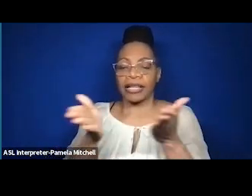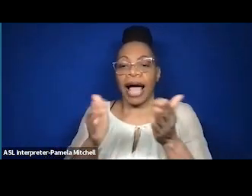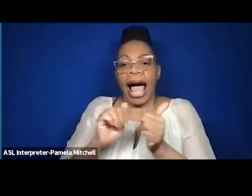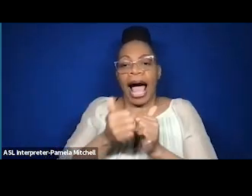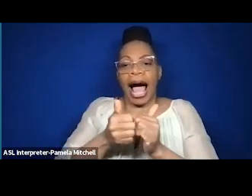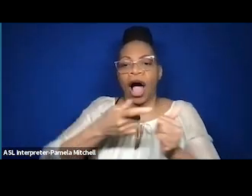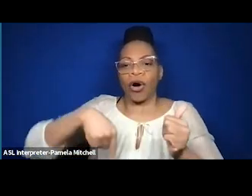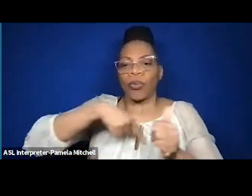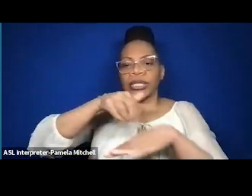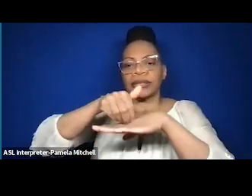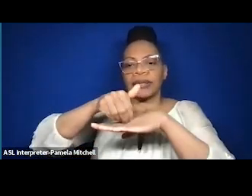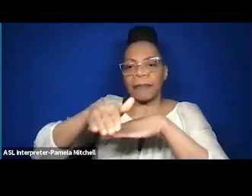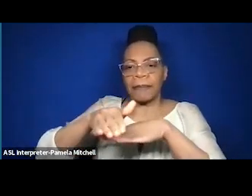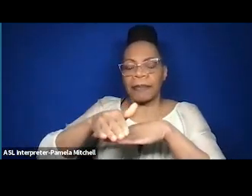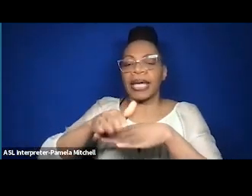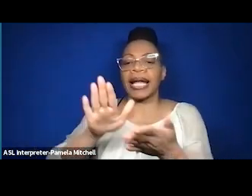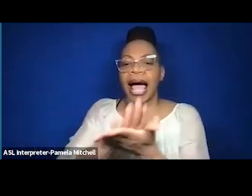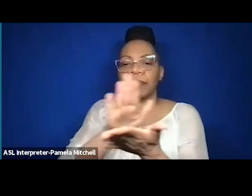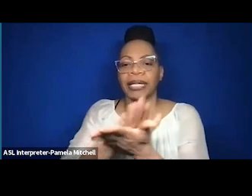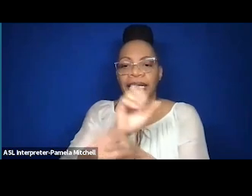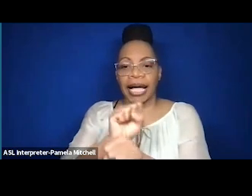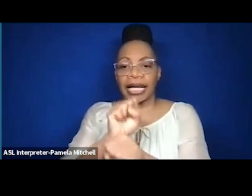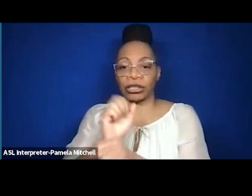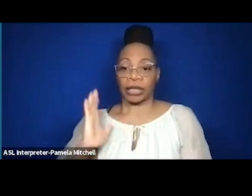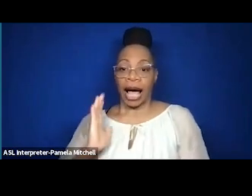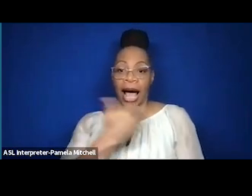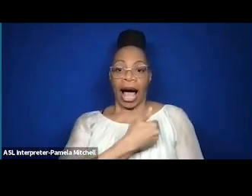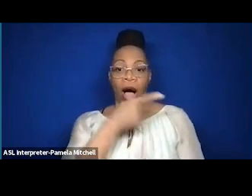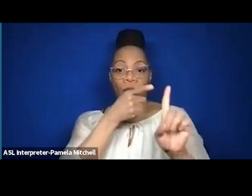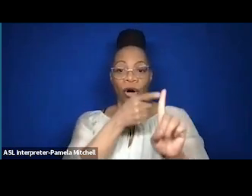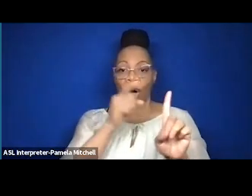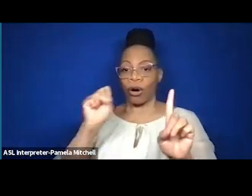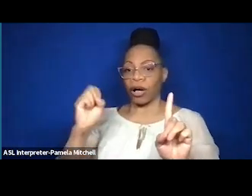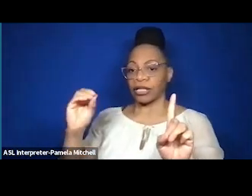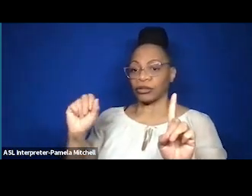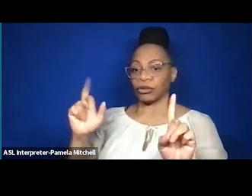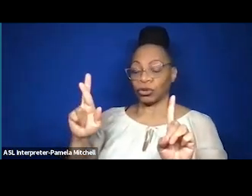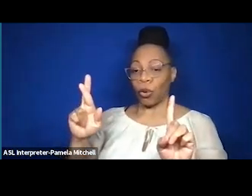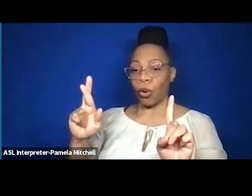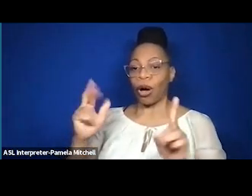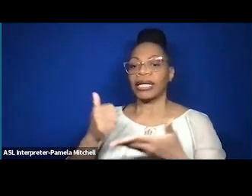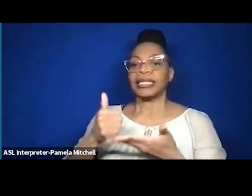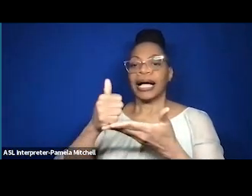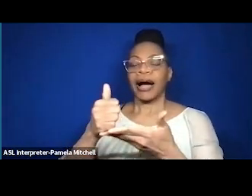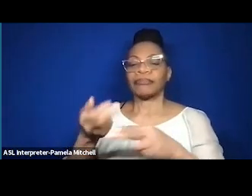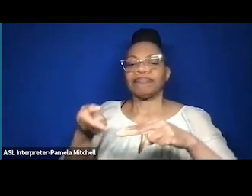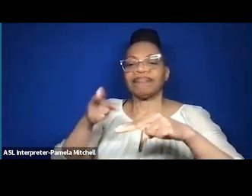Nuestro objetivo con SOAR es ayudar a aumentar el acceso a los beneficios para aquellas personas que son elegibles.